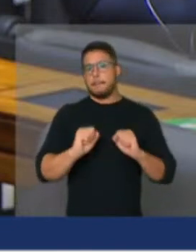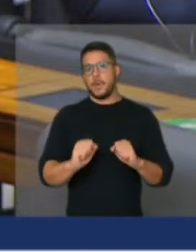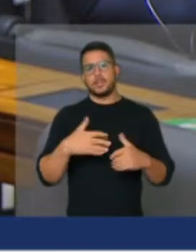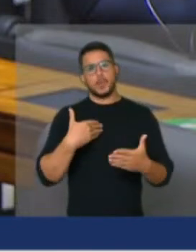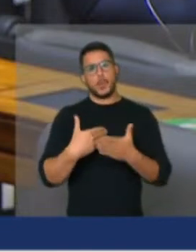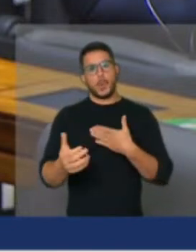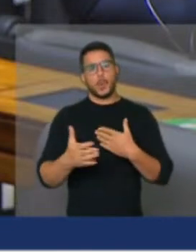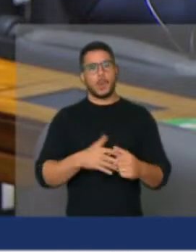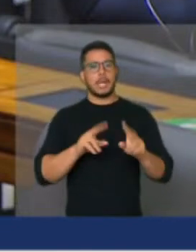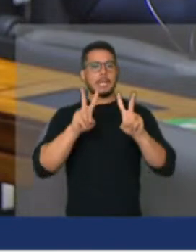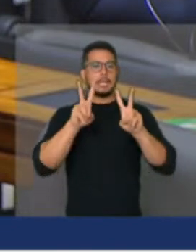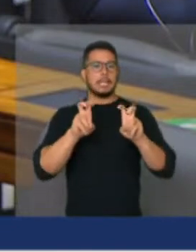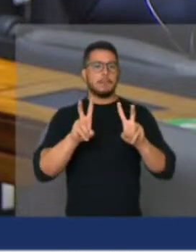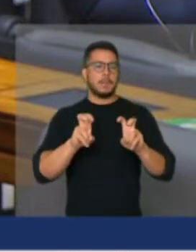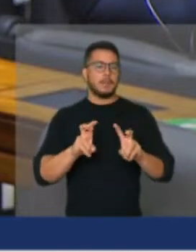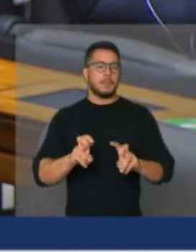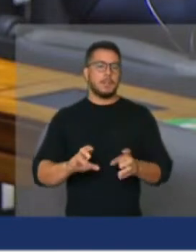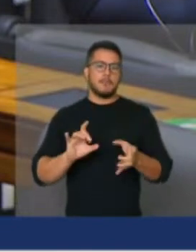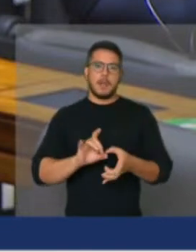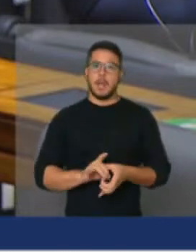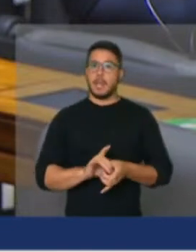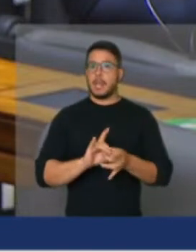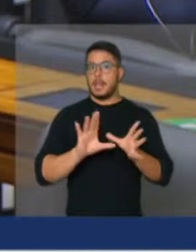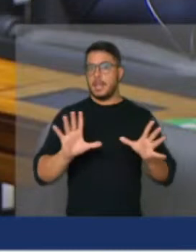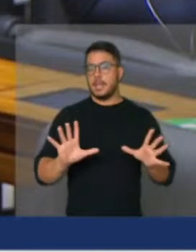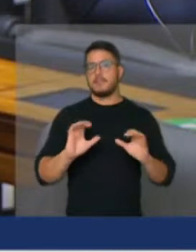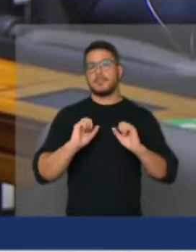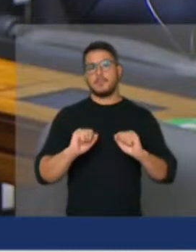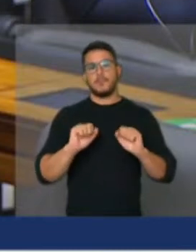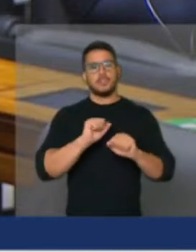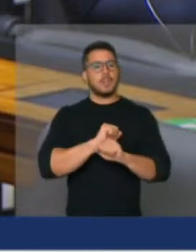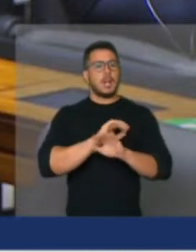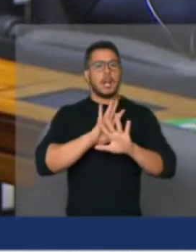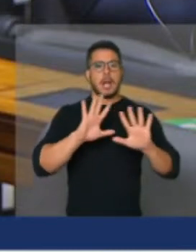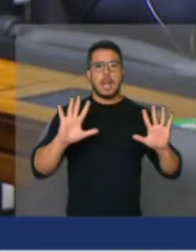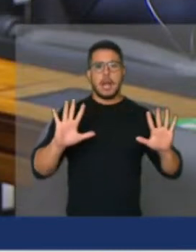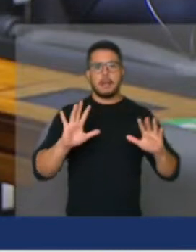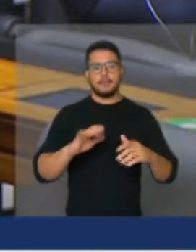TODOS NÓS QUE TÊM NA ECONOMIA UMA NECESSIDADE IMPORTANTE PARA O PAÍS. NÓS TEMOS QUE ESTAR PREOCUPADOS